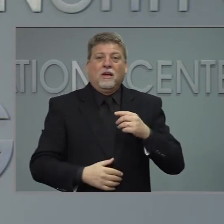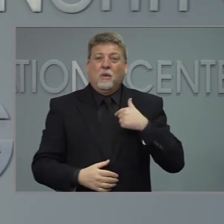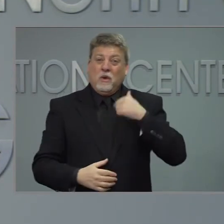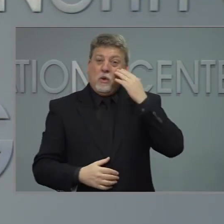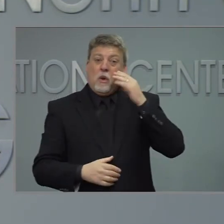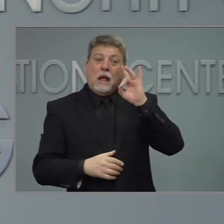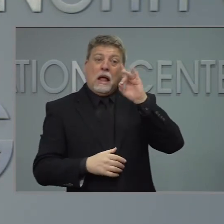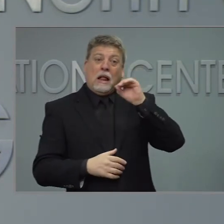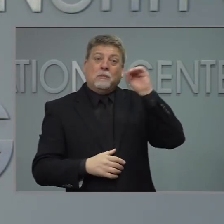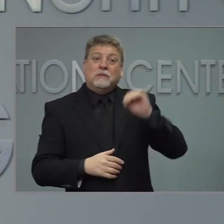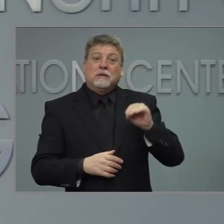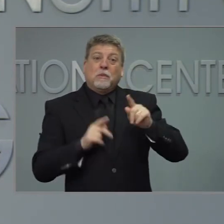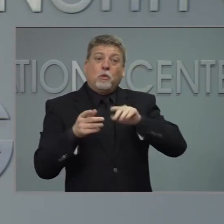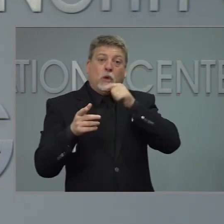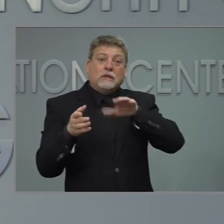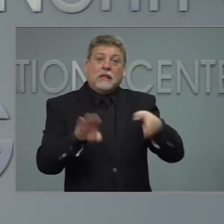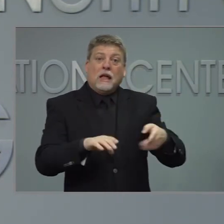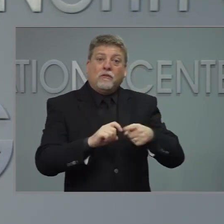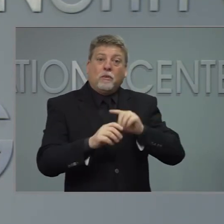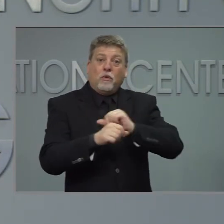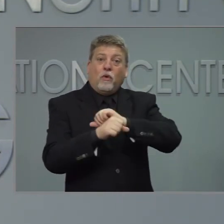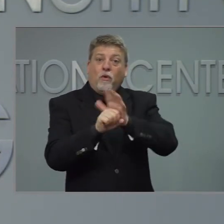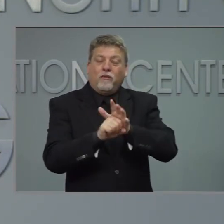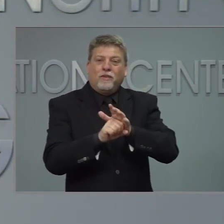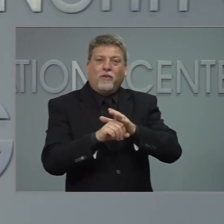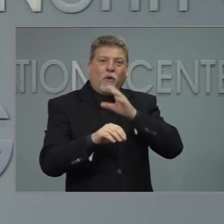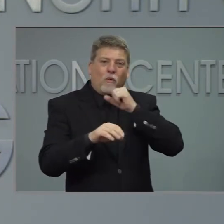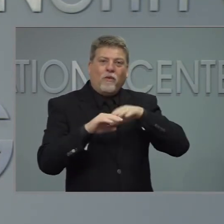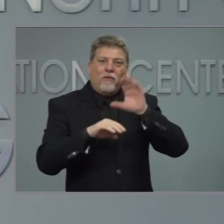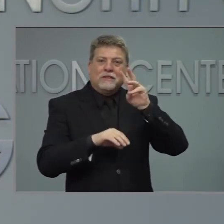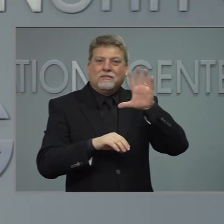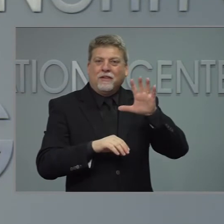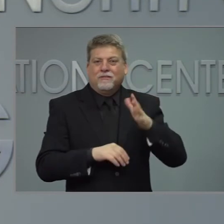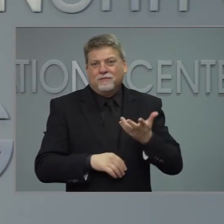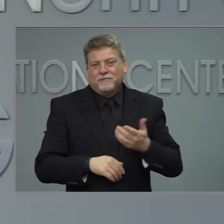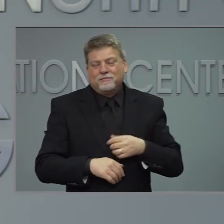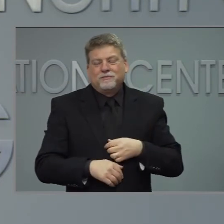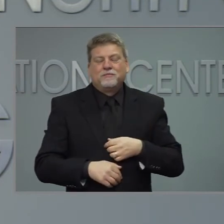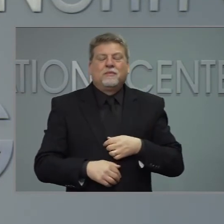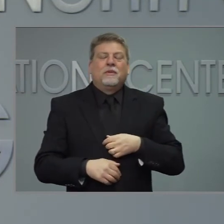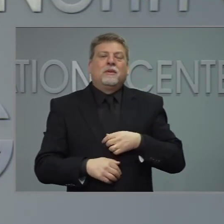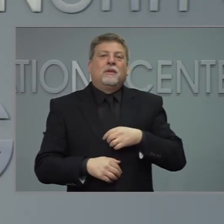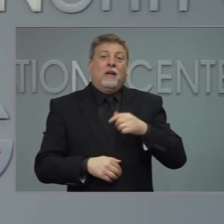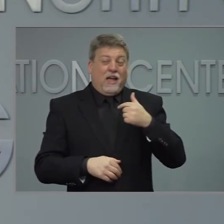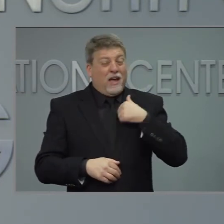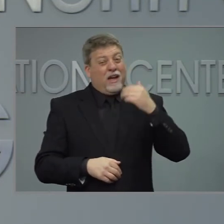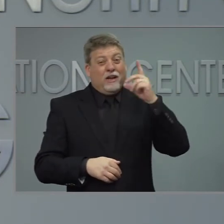Sabemos que el ochenta y pico por ciento de las personas que caen en esta grupo.